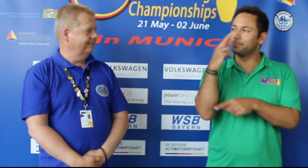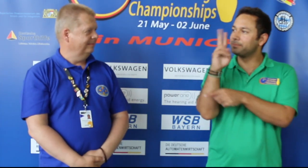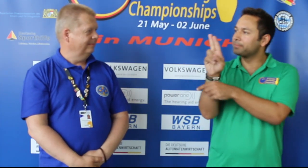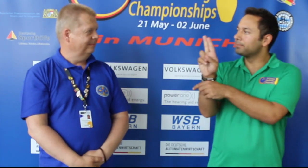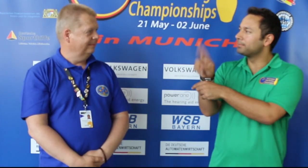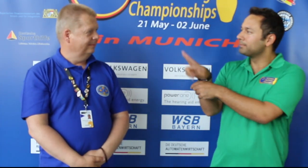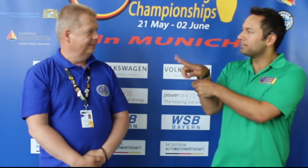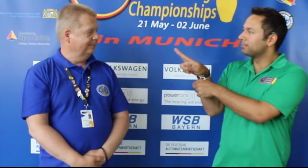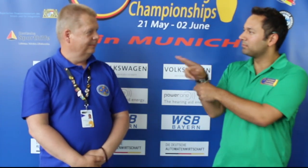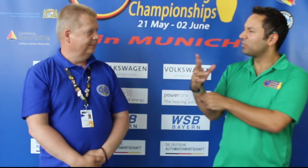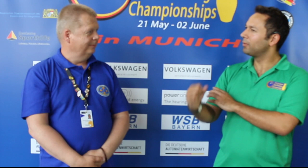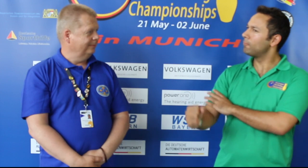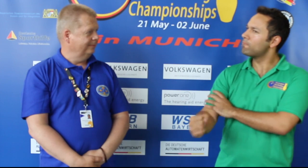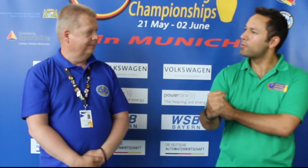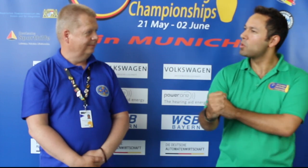Wer sind die stärksten Spieler?